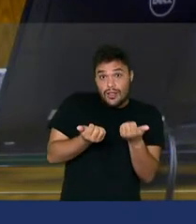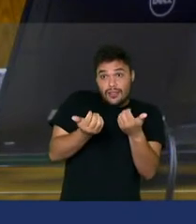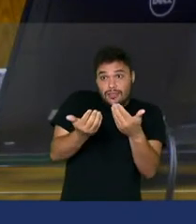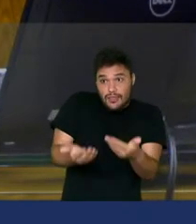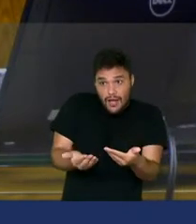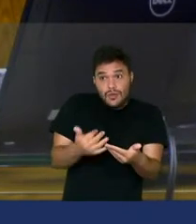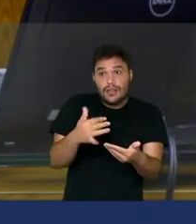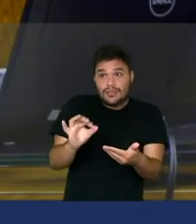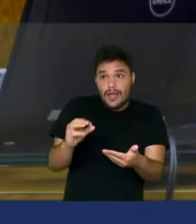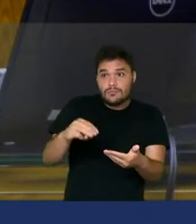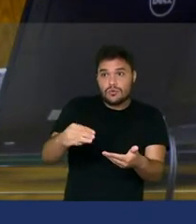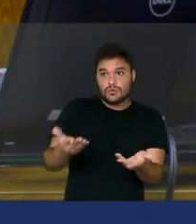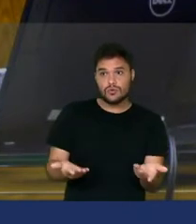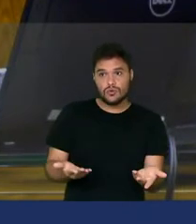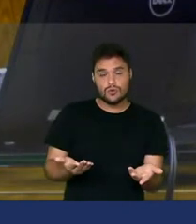QUANDO PARECER AS EMENDAS. EU ESTOU DANDO PARA VOSSA